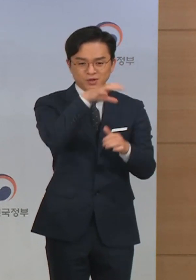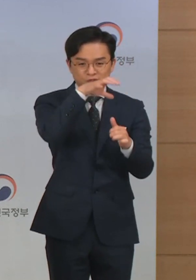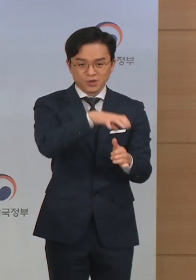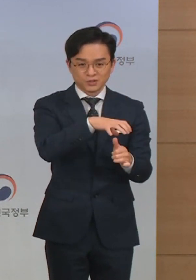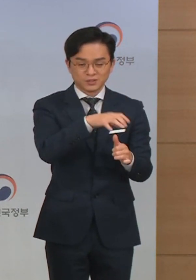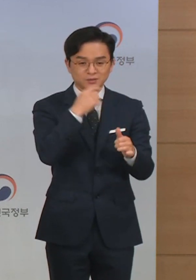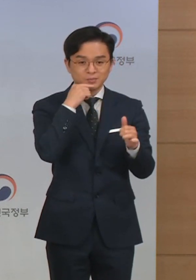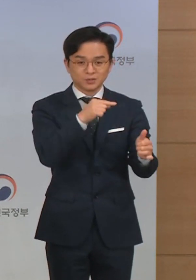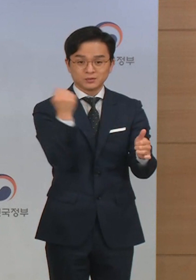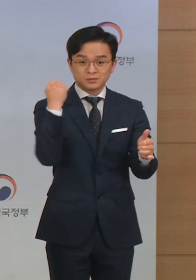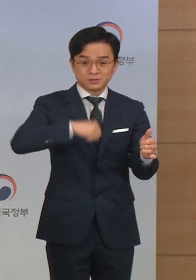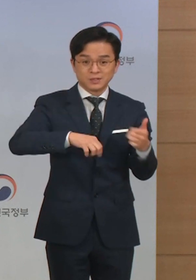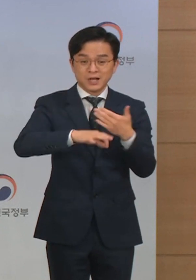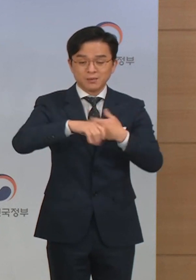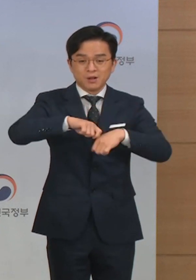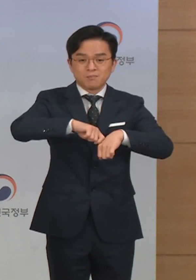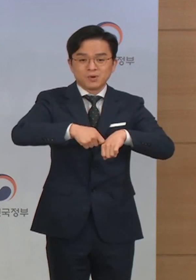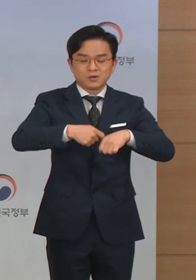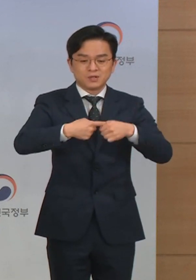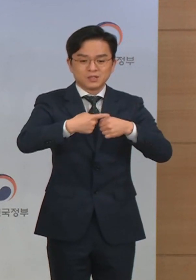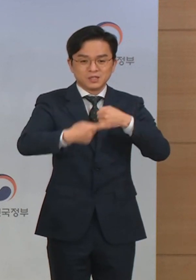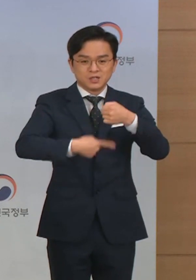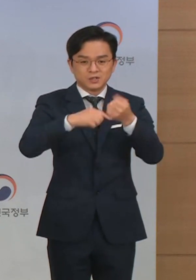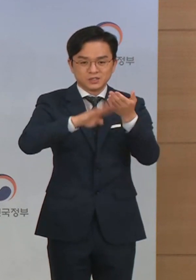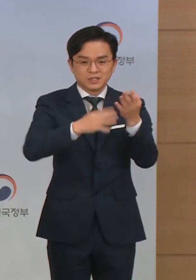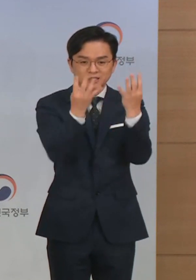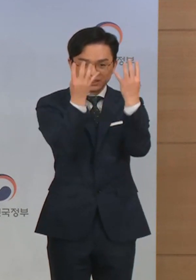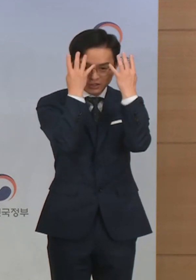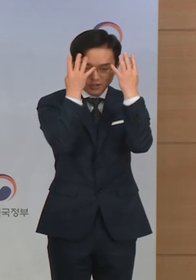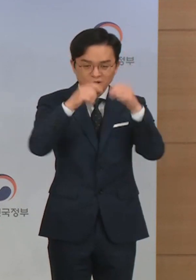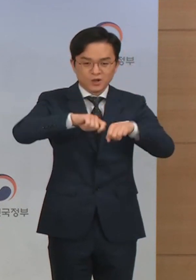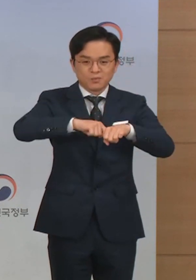1년 이하의 징역이나 1,000만원 이하의 벌금으로 처벌이 강화되며